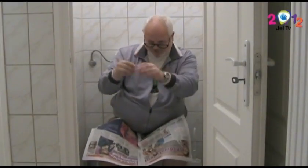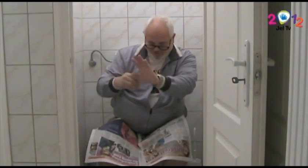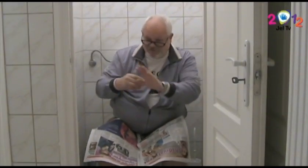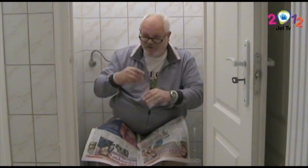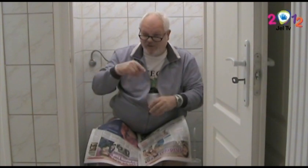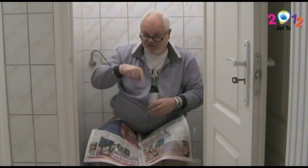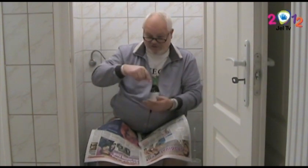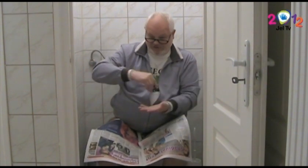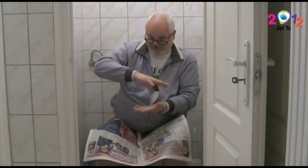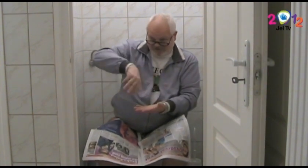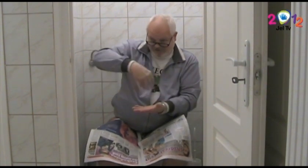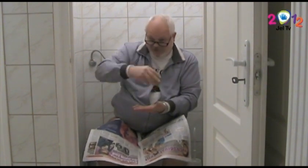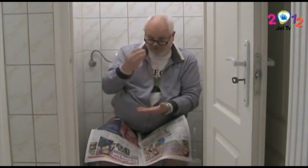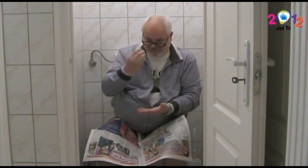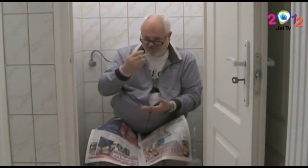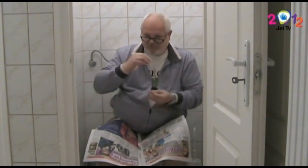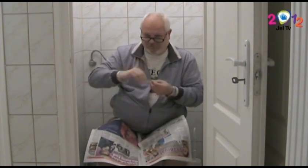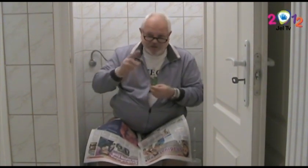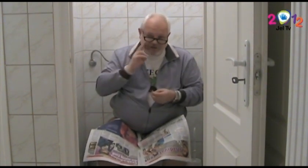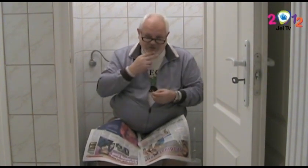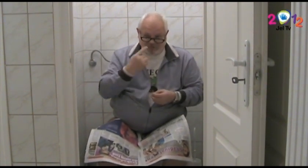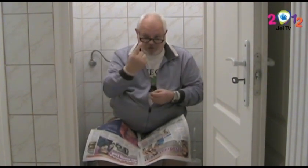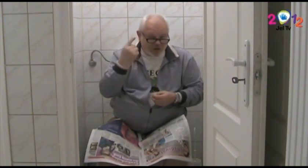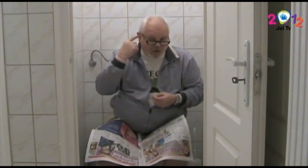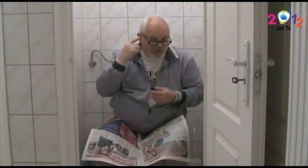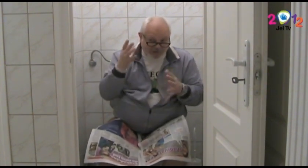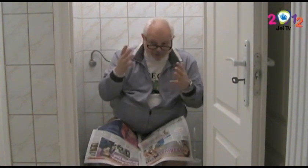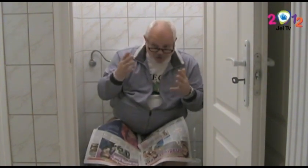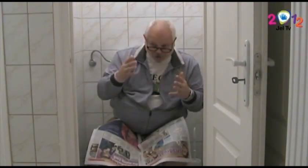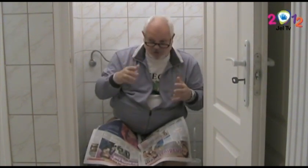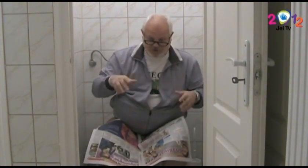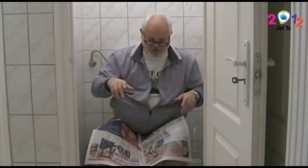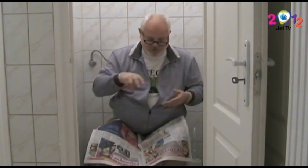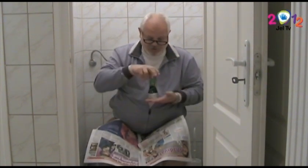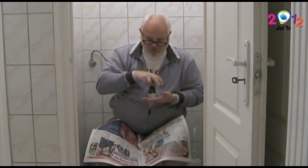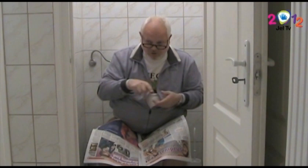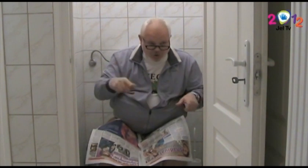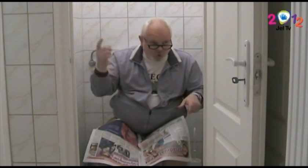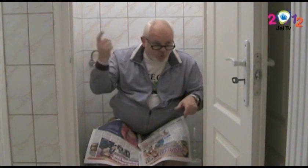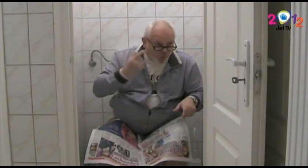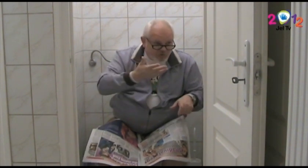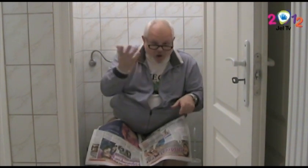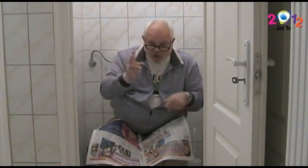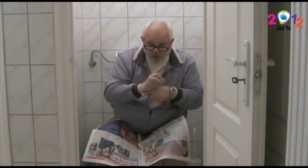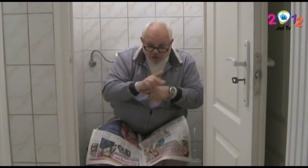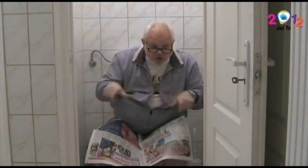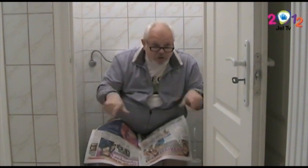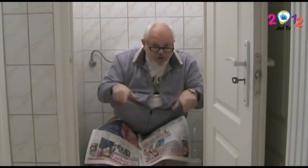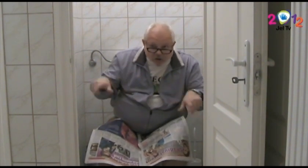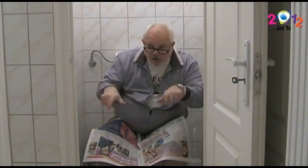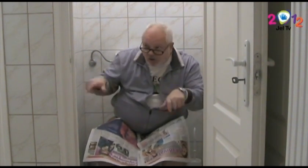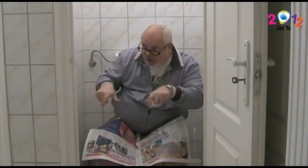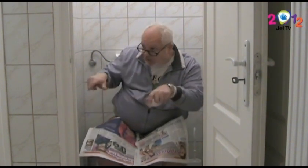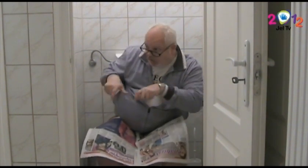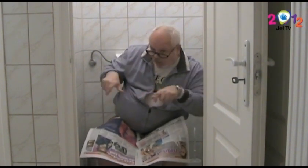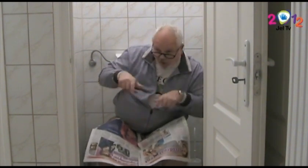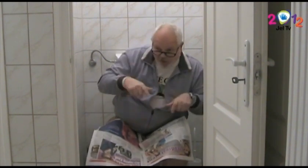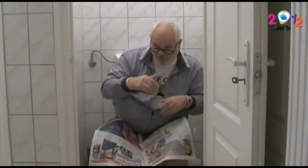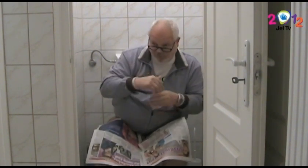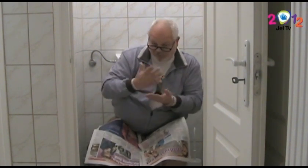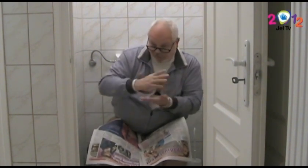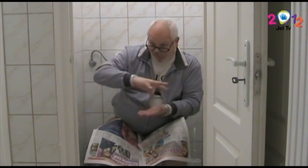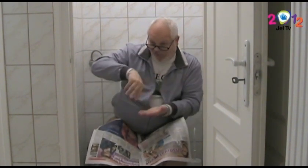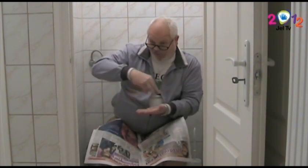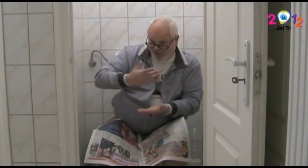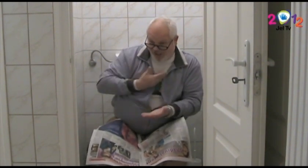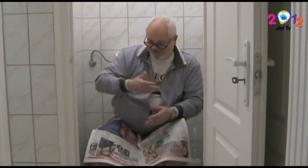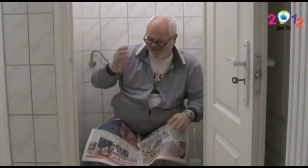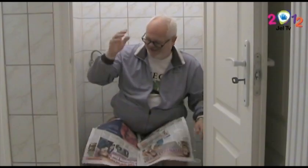Elmondom. Azért ilyen formájú, mert a siket mivel nem hallja, ha jön valaki, fészkelõdnie kell. Azért lett ilyen formájú. Hahahahaha…